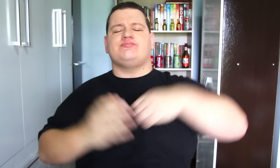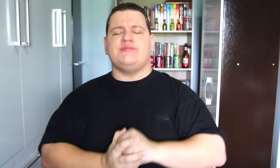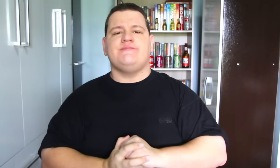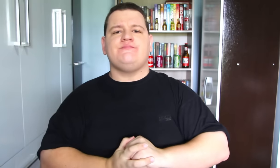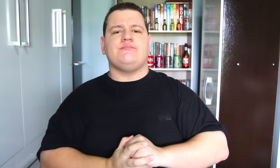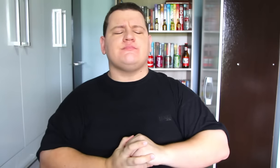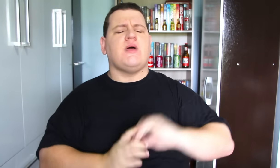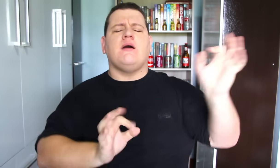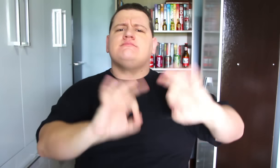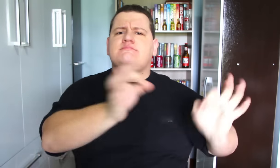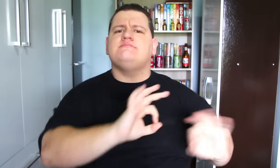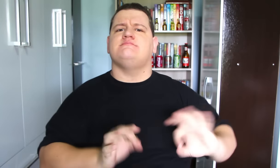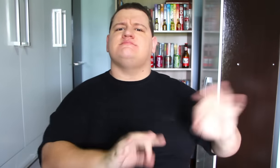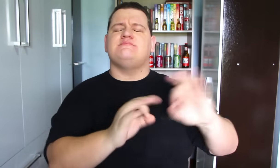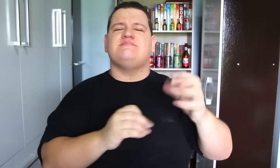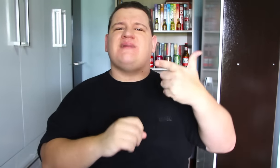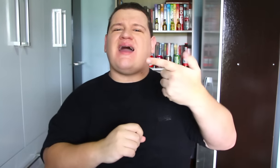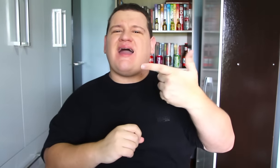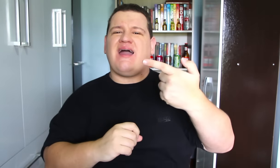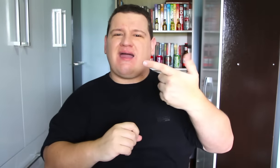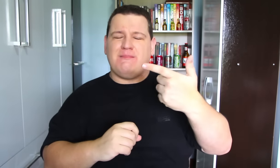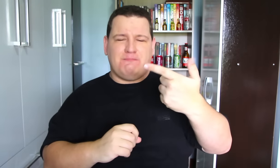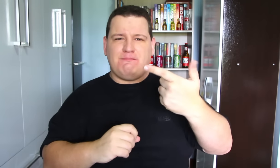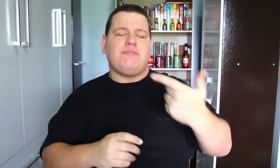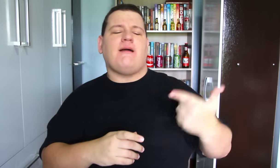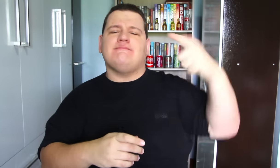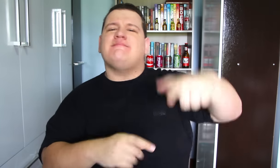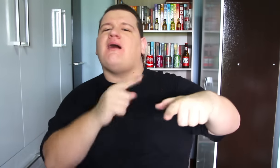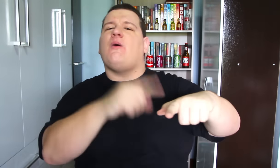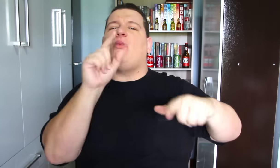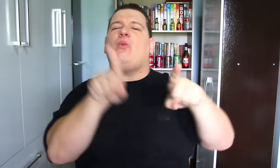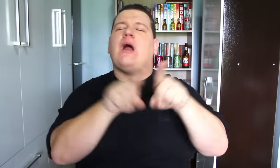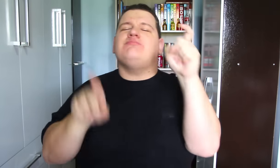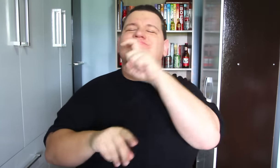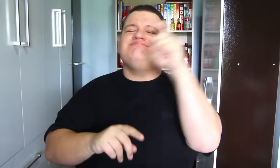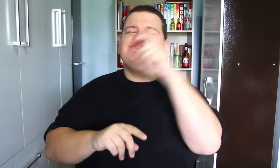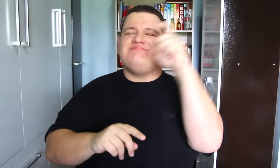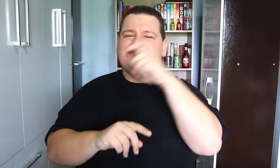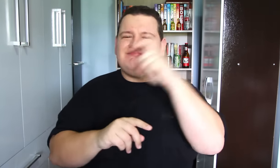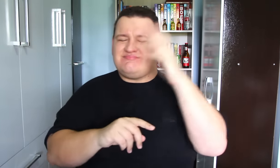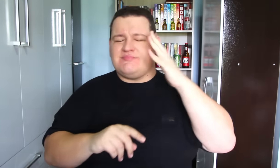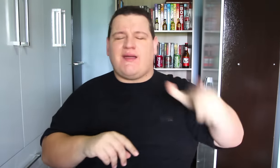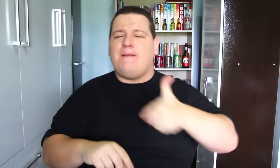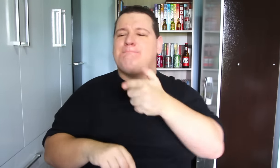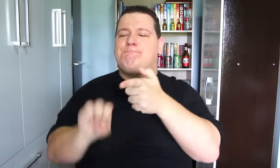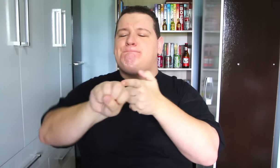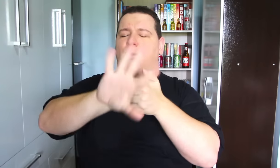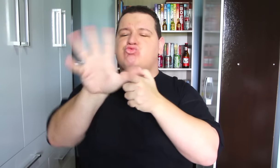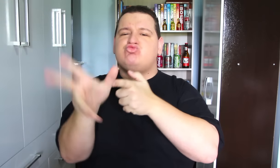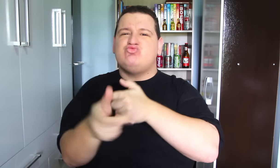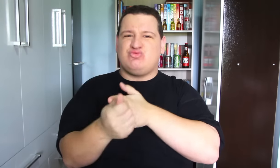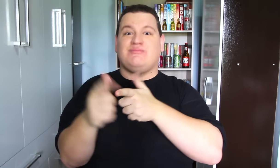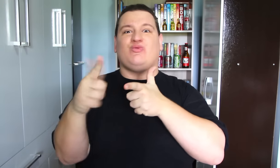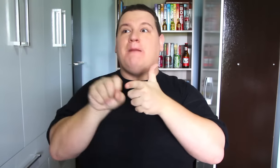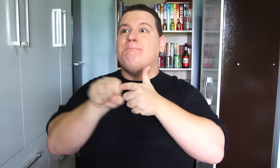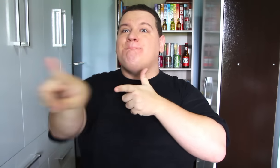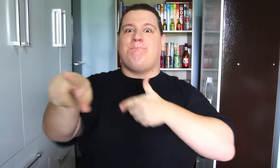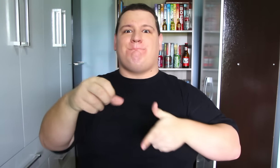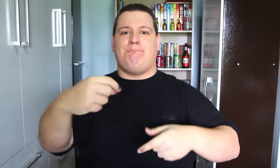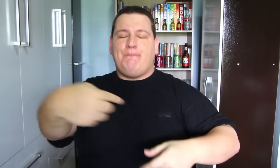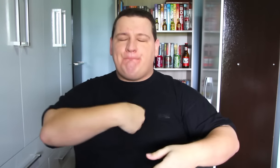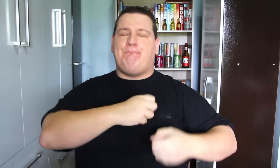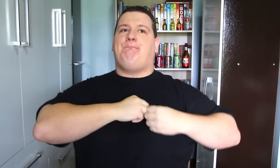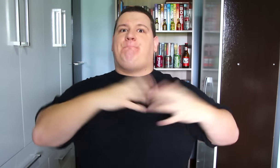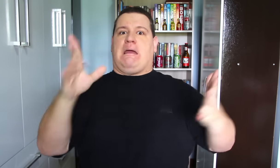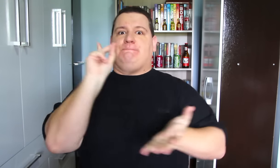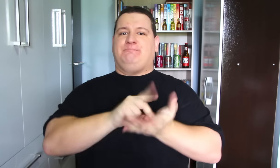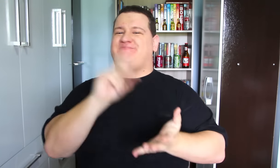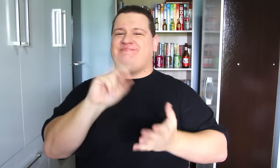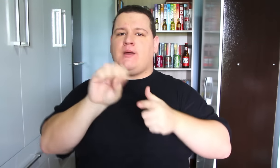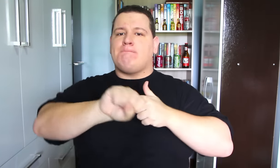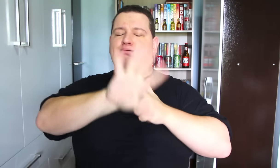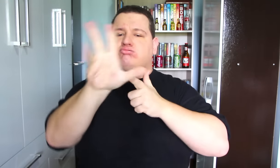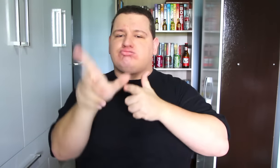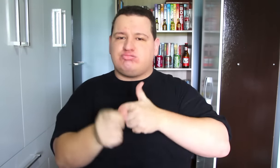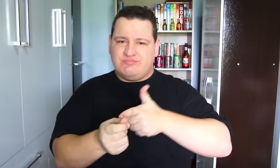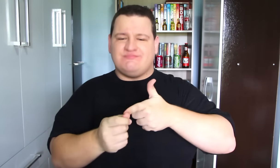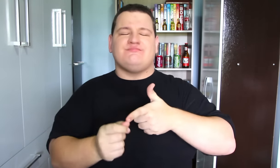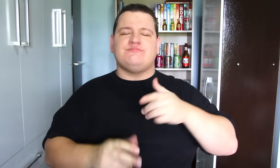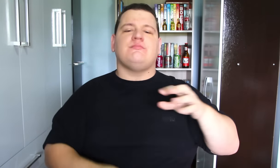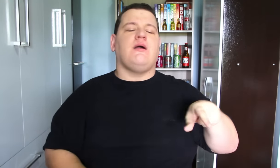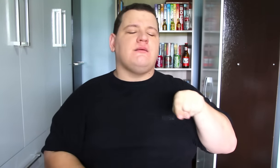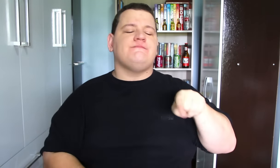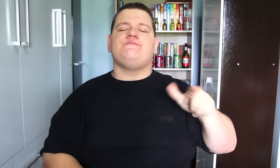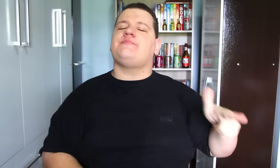Para preparar uma cena, sabe a arma que sai festim, não de verdade com bala?